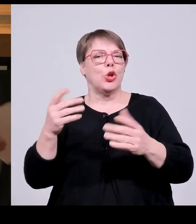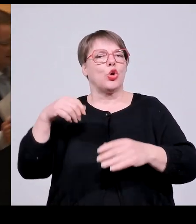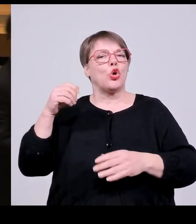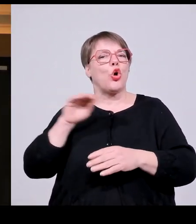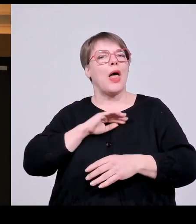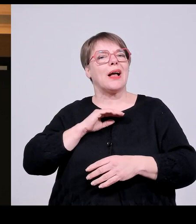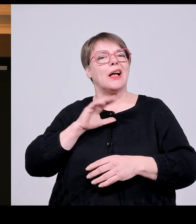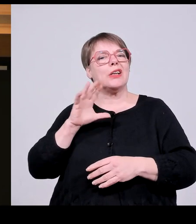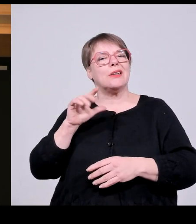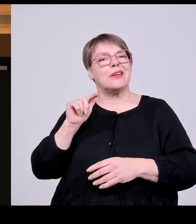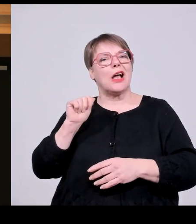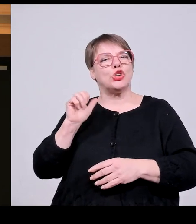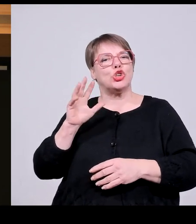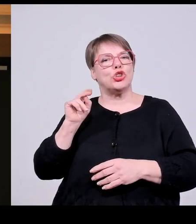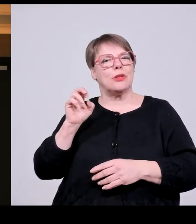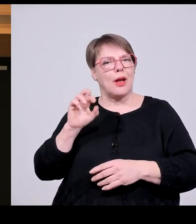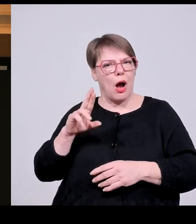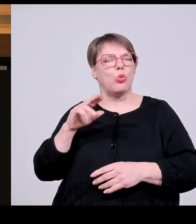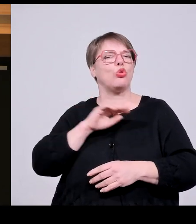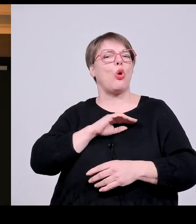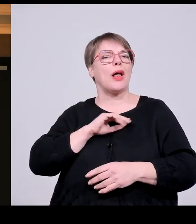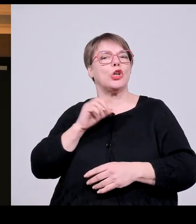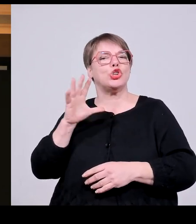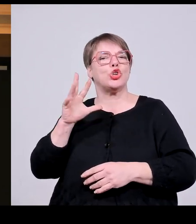(Rednerwechsel) (Beifall) Für die FDP-Fraktion hat Kollege Wolf das Wort. (Rednerwechsel)